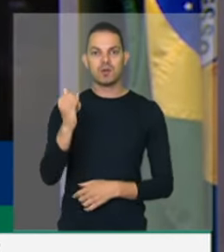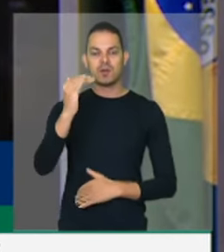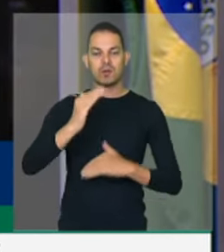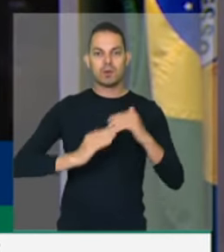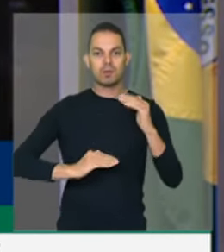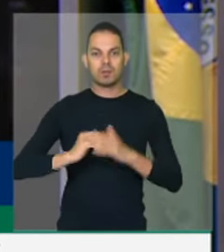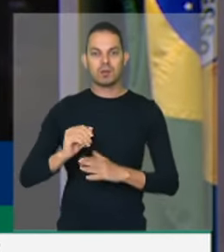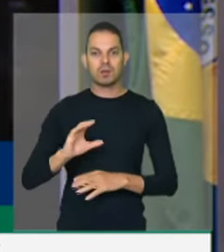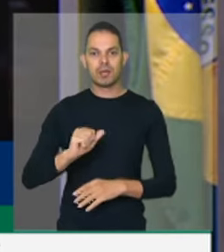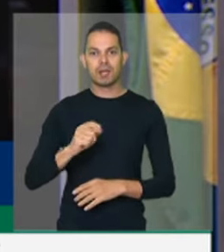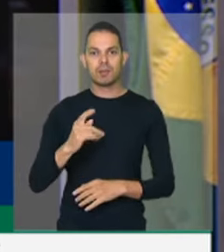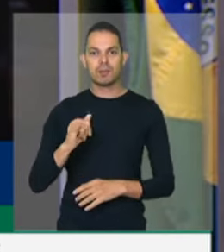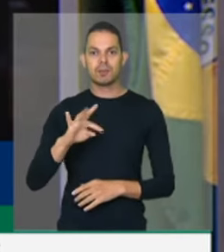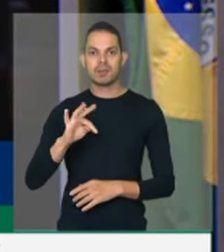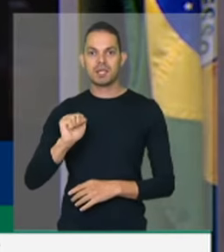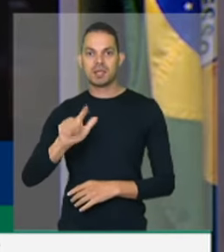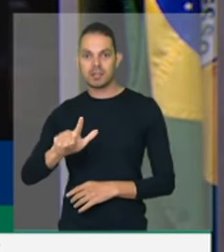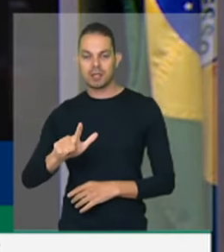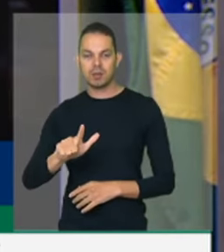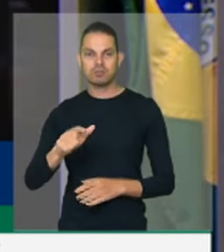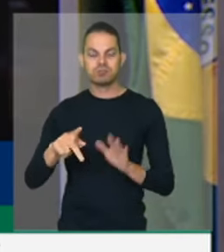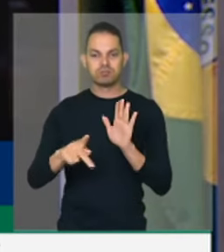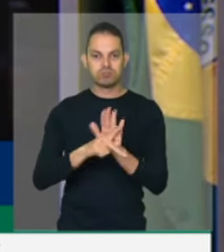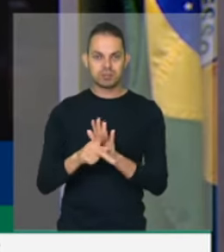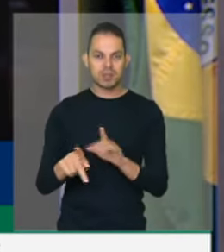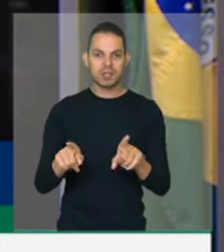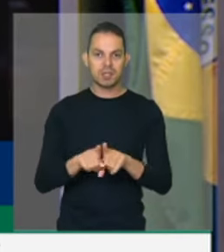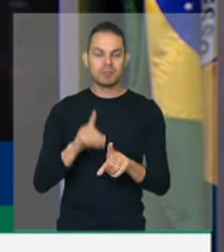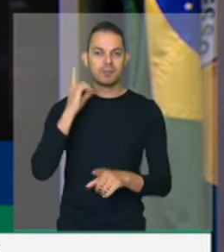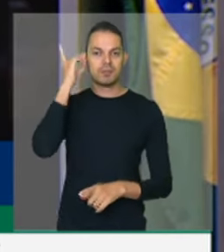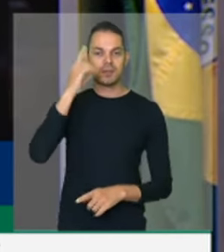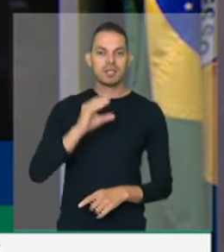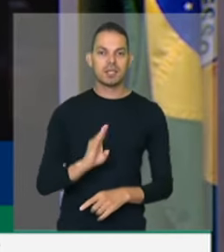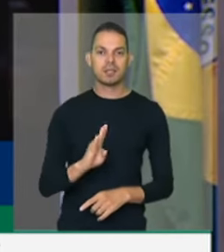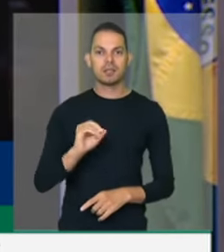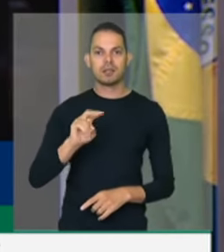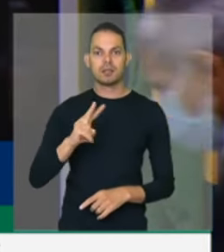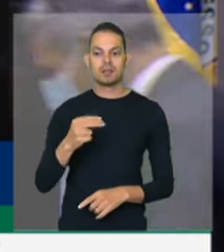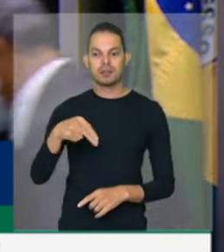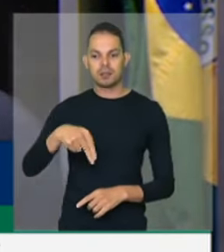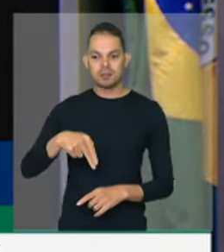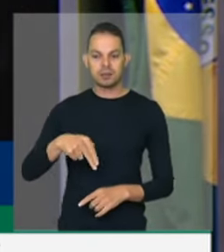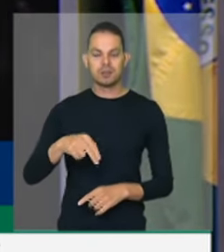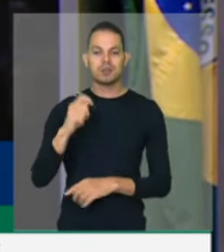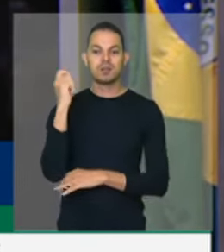BOHN GASS DO PT DO RIO GRANDE DO SUL E DE ALEXANDRE PADILHA DO PT DE SÃO PAULO, FAZ ALTERAÇÕES SUBSTANCIAIS NO